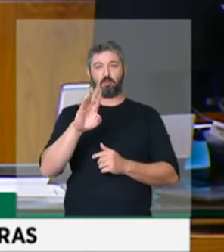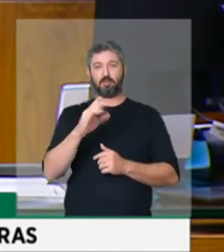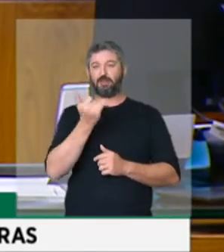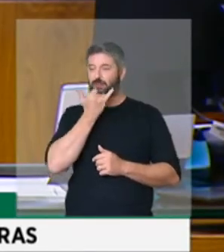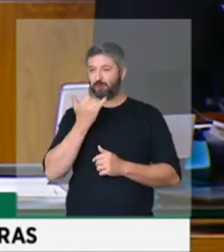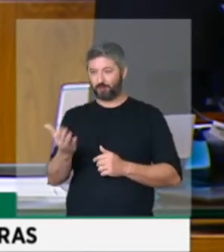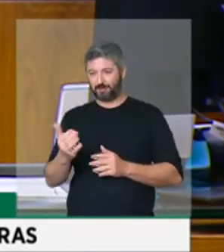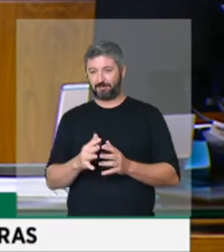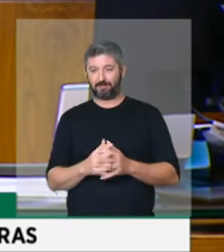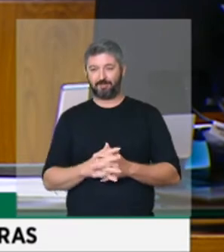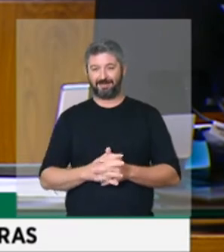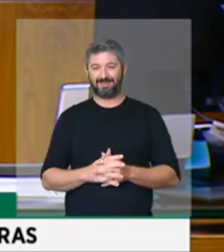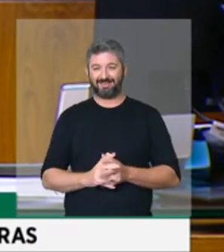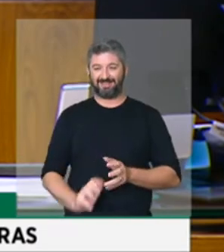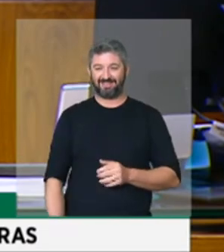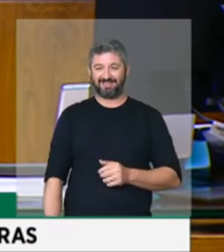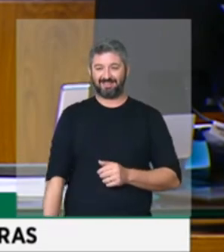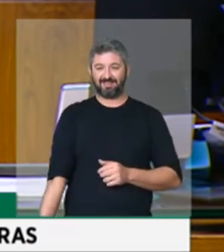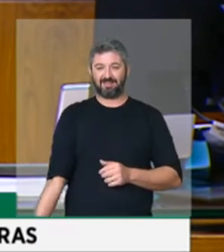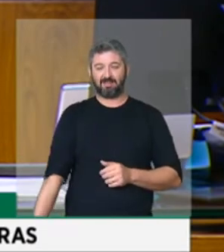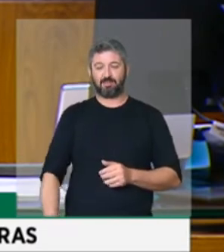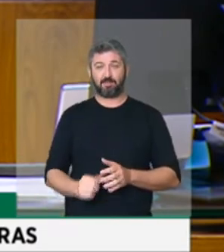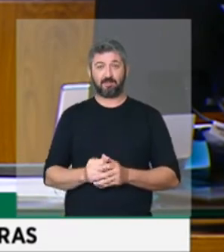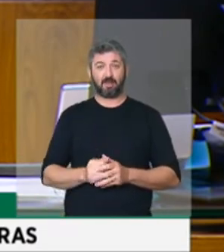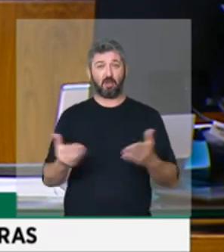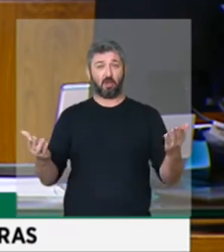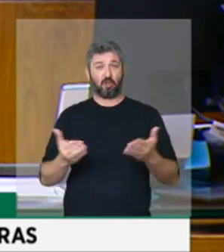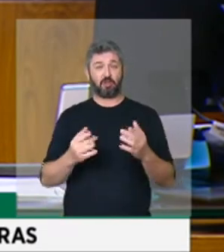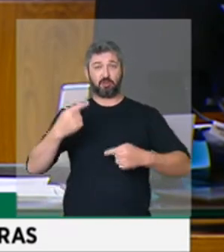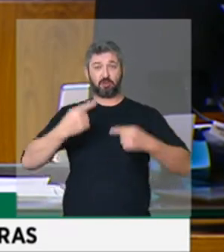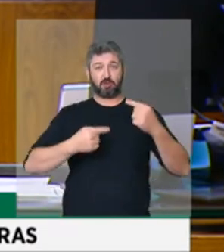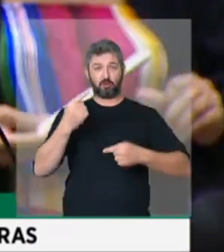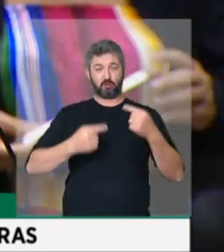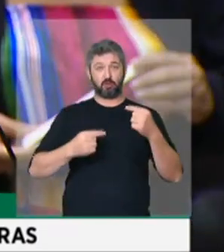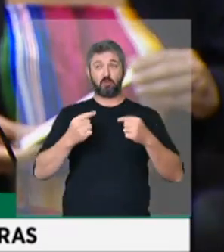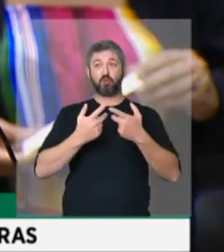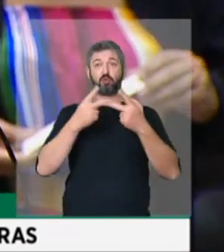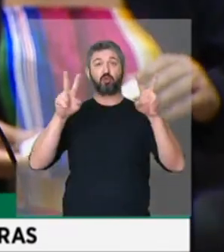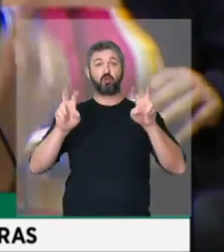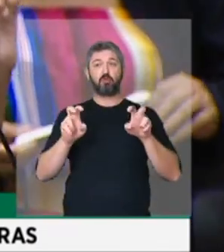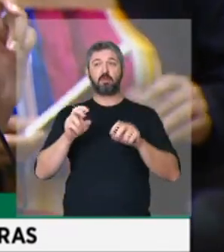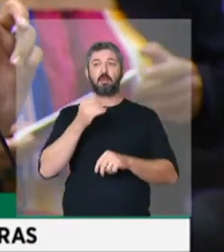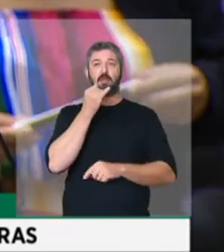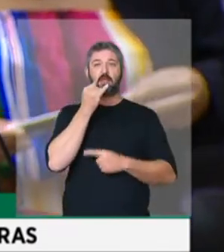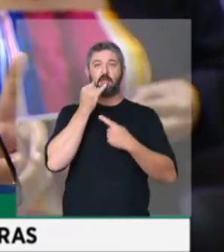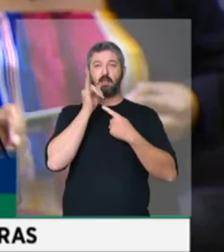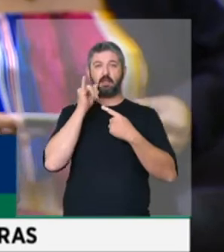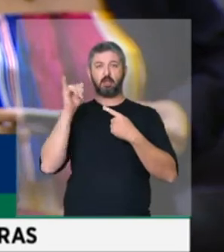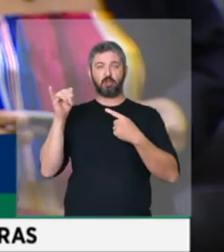DESCULPE, PERDÃO DEPUTADA JANDIRA. PCDOB. [DEP. JANDIRA FEGHALI]: PRESIDENTE, ESTAMOS TRATANDO AQUI DE UMA COISA CHAMADA ENERGIA. NÃO CONHEÇO